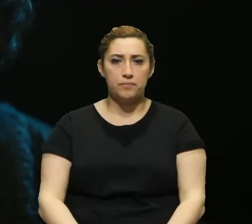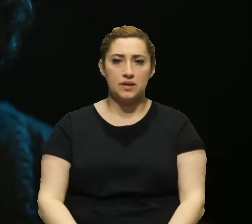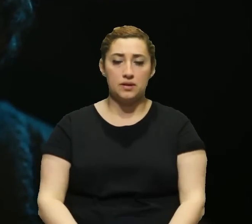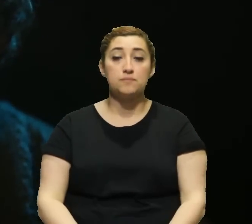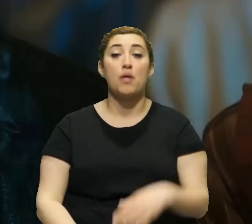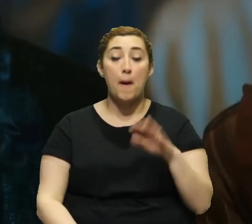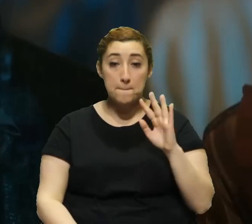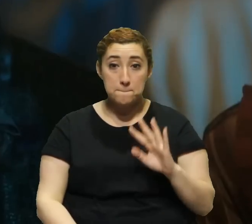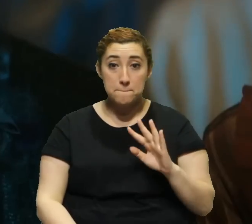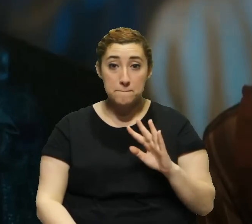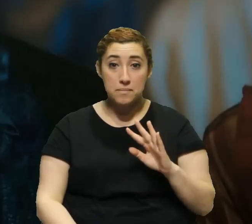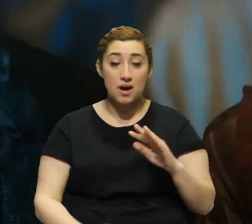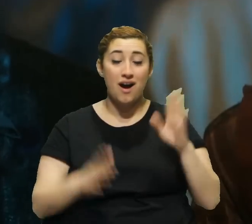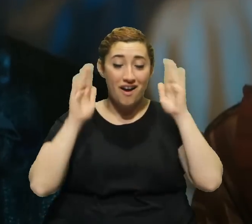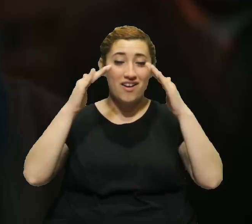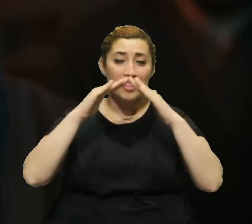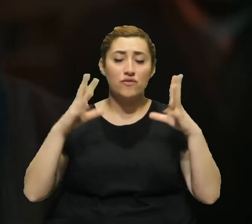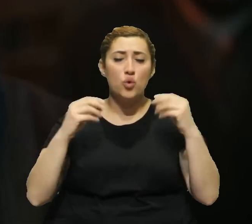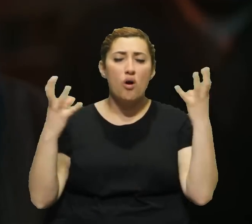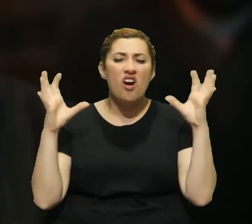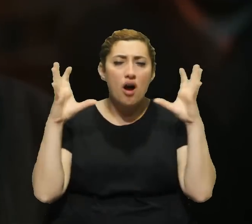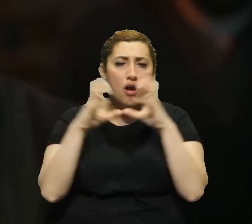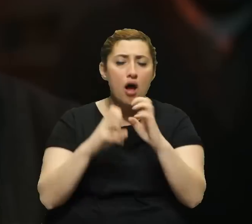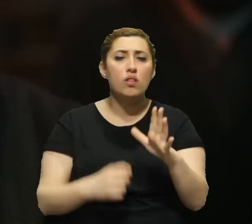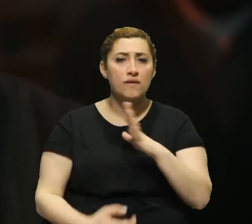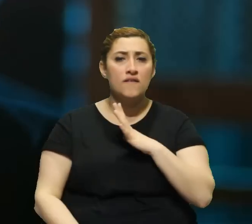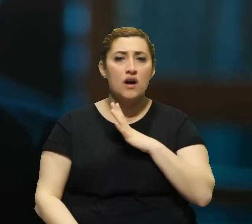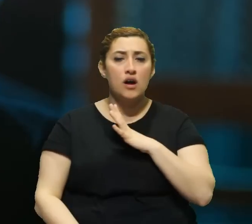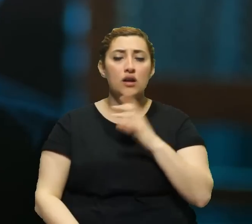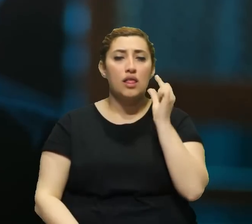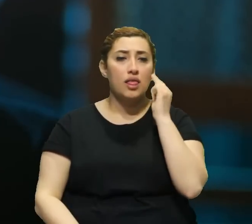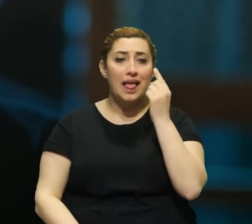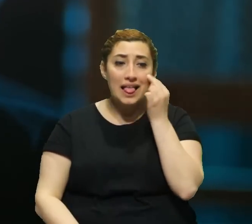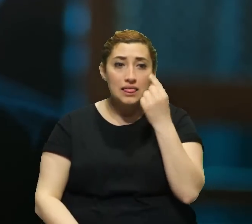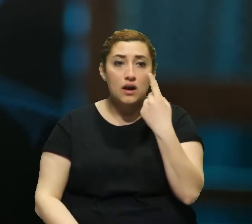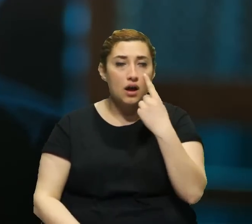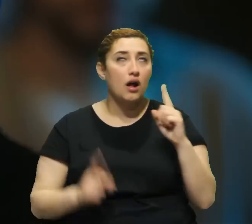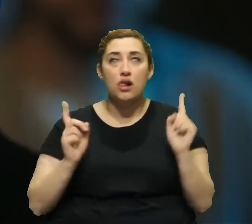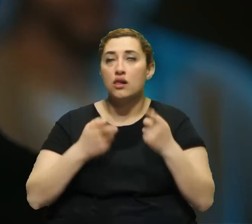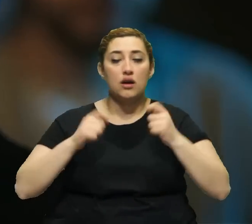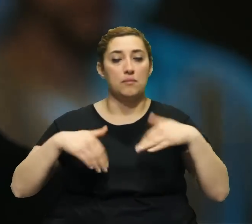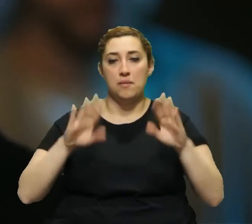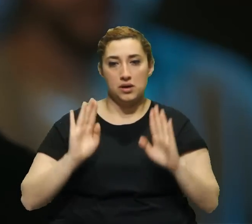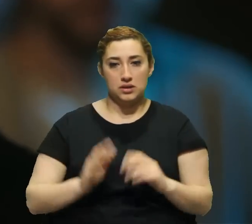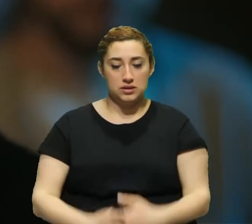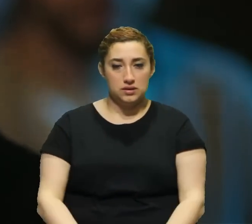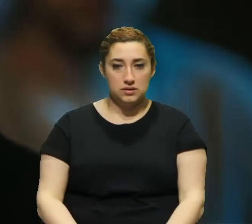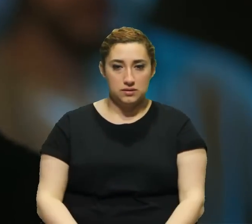(Şeyh) Fakat ahır o kadar karanlık idi ki... ...gözle görmenin imkanı yok idi.